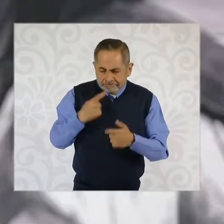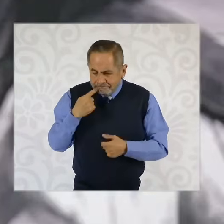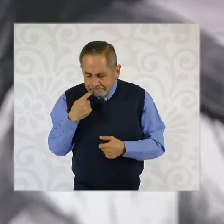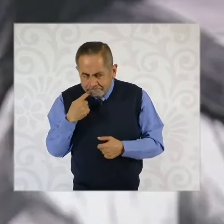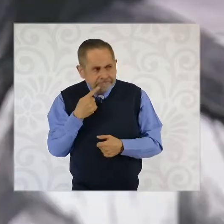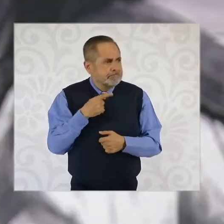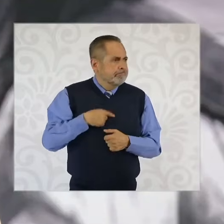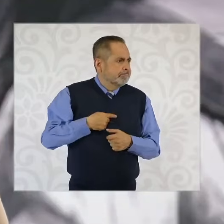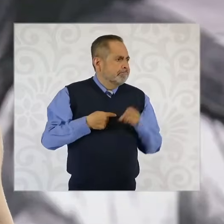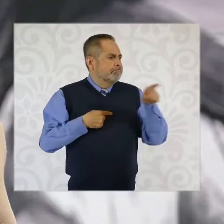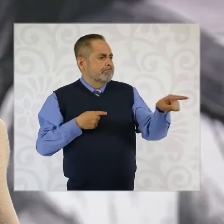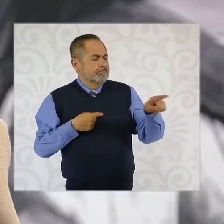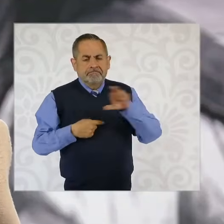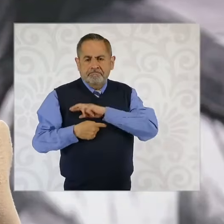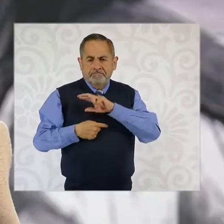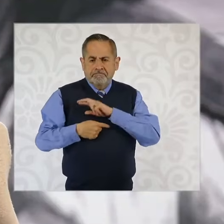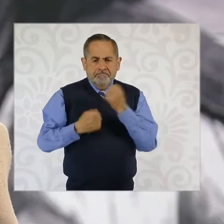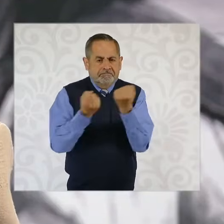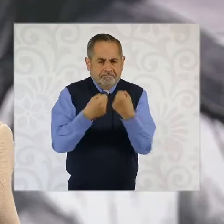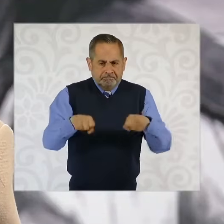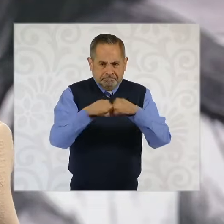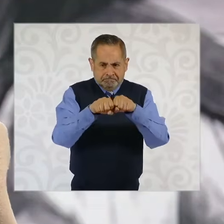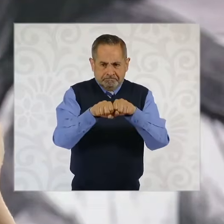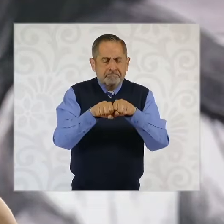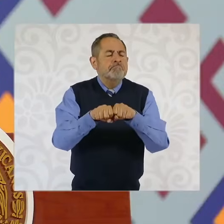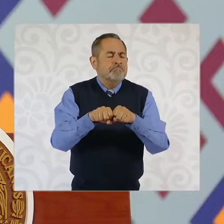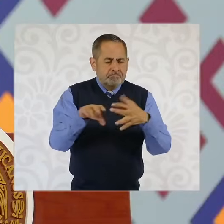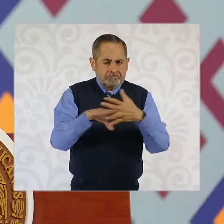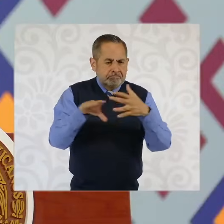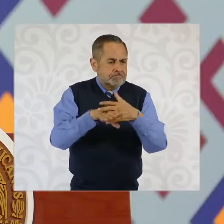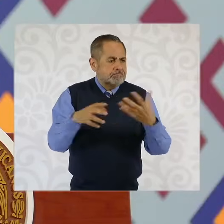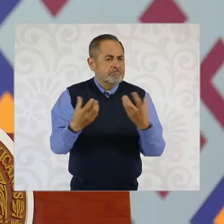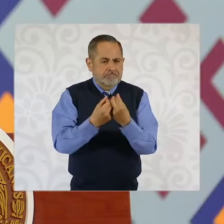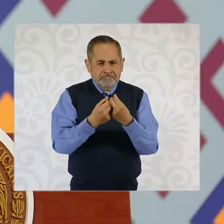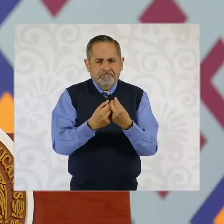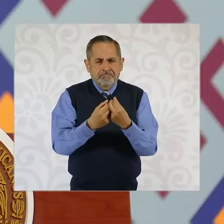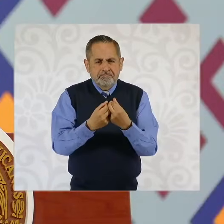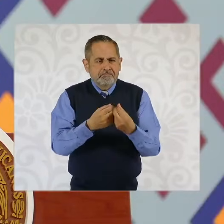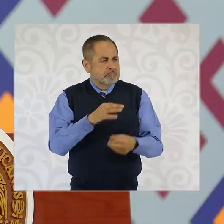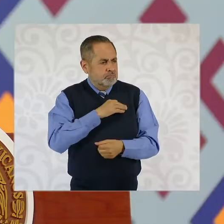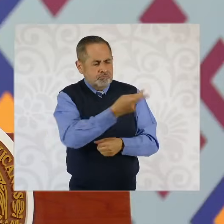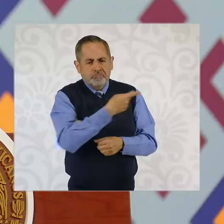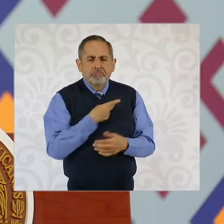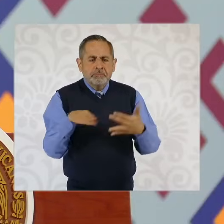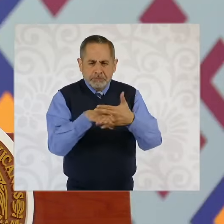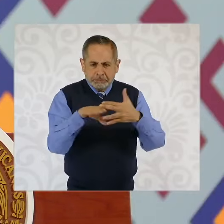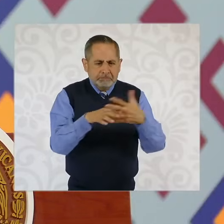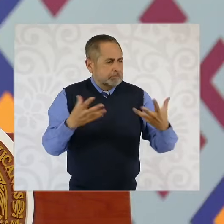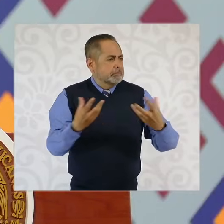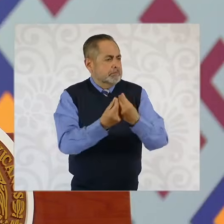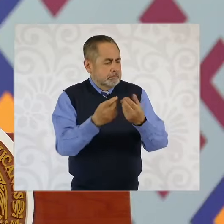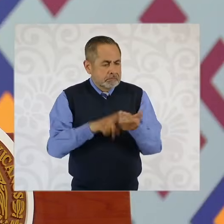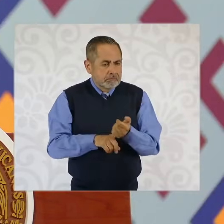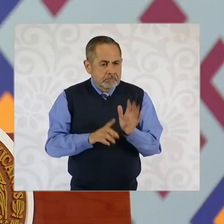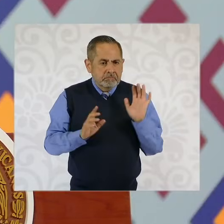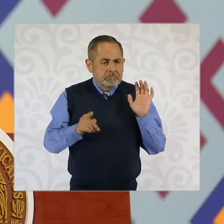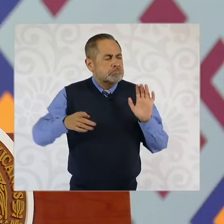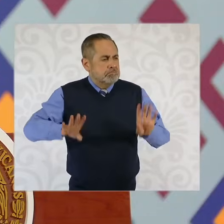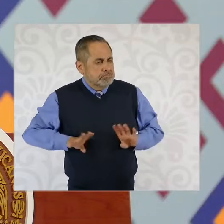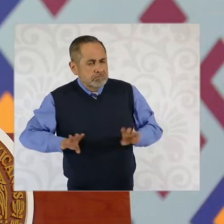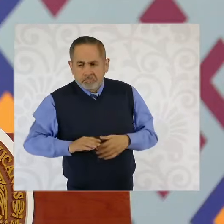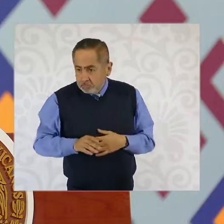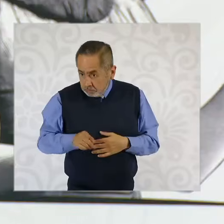algún privado en algún contrato mixto porque le conviene a la nación tiene esa posibilidad y si no